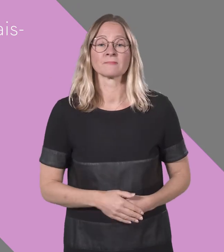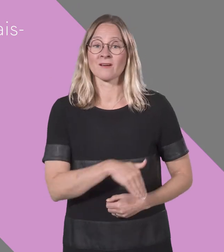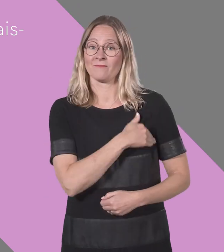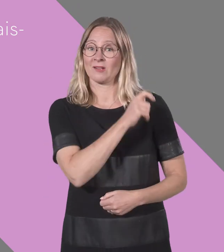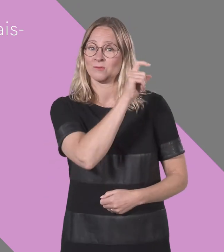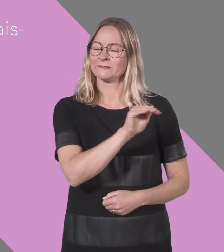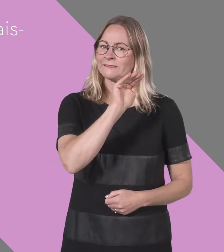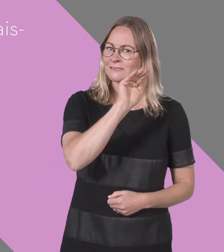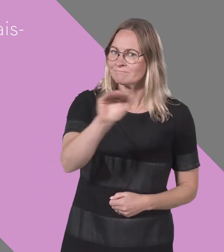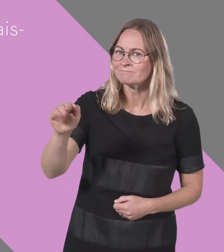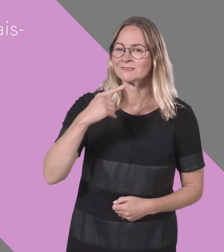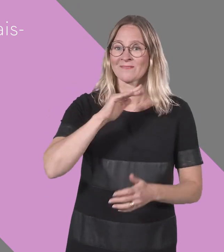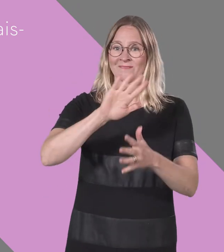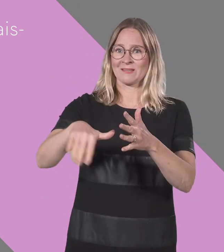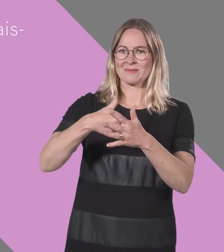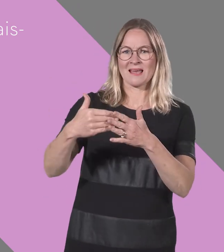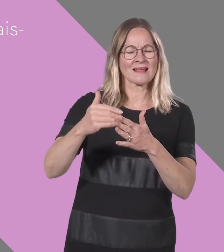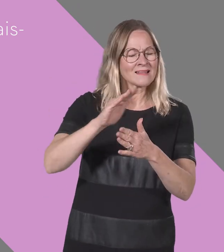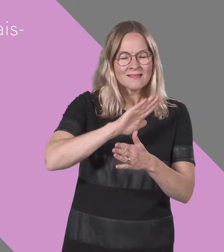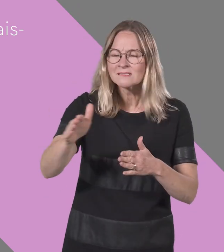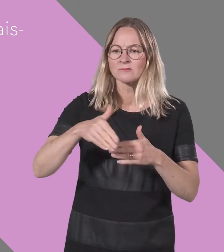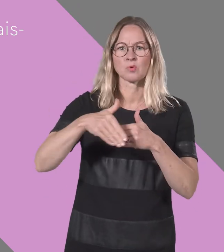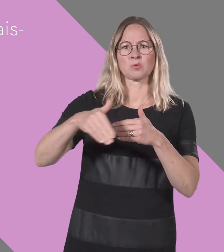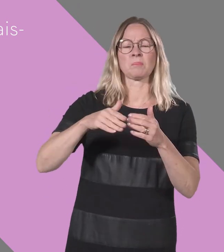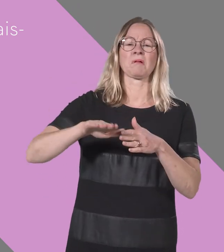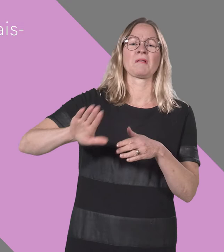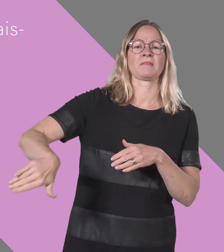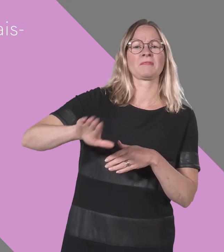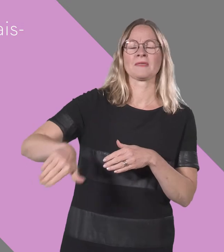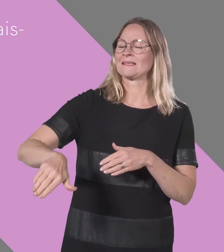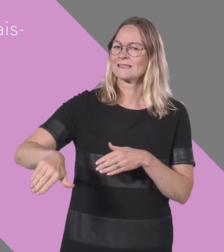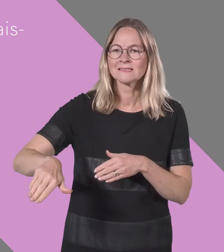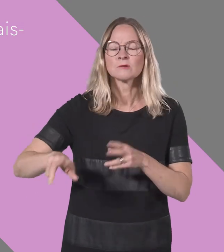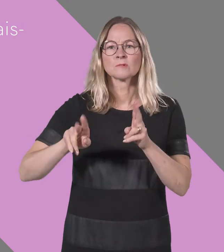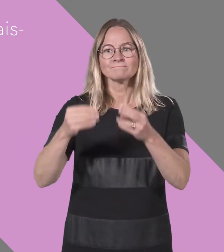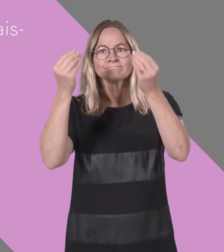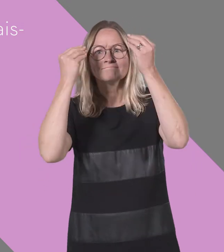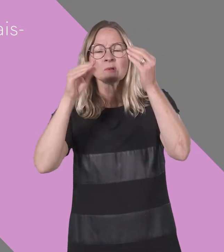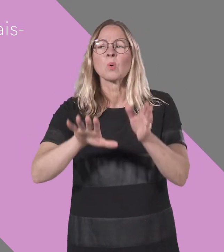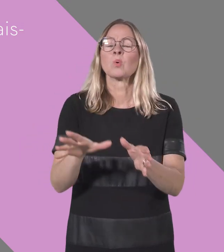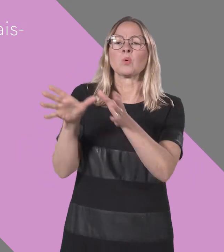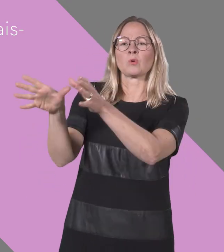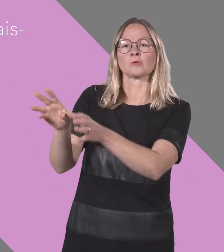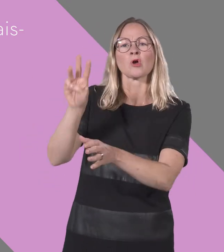Valtuutettu huomauttaa, että viittomakieleen - ei tule suhtautua vähättelevästi eikä sen opettelu saa jäädä -